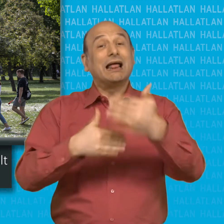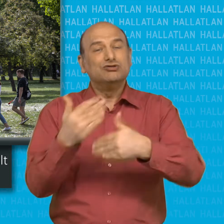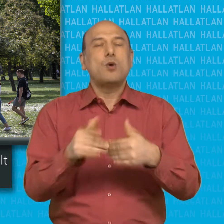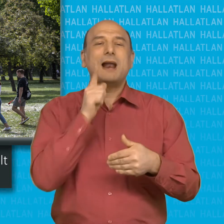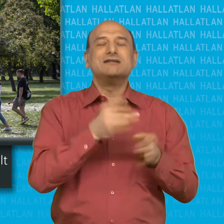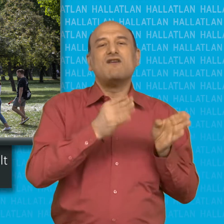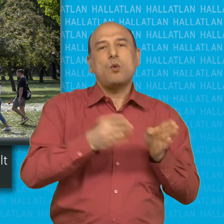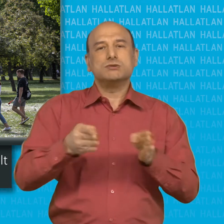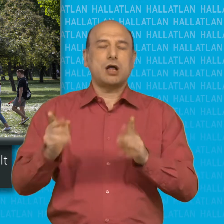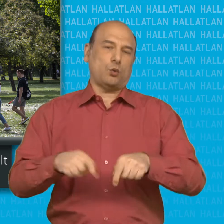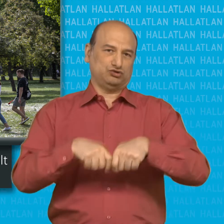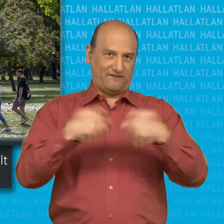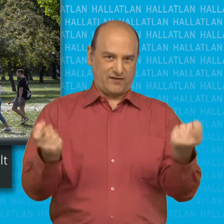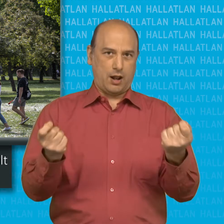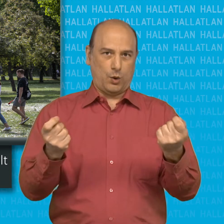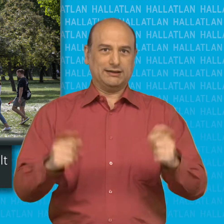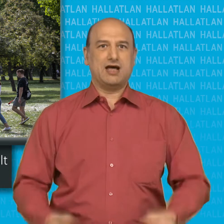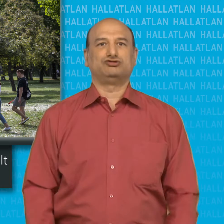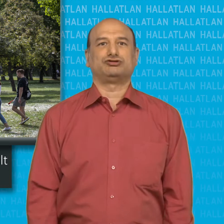és megkezdődik az intézkedések fokozatos enyhítése.